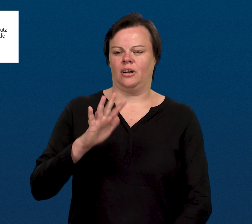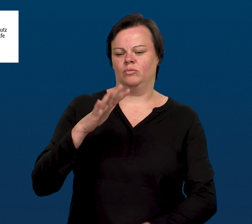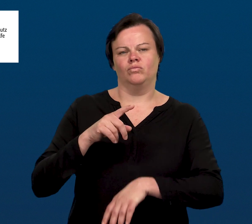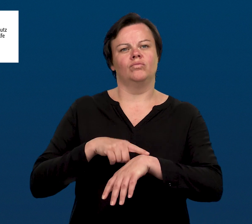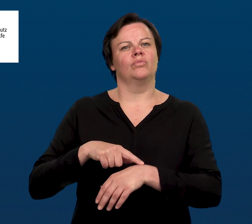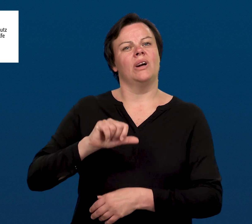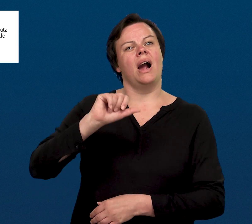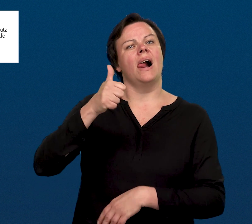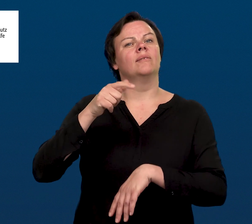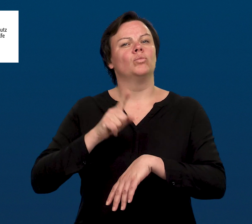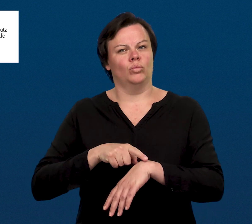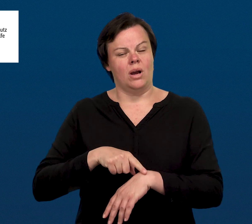Gegen 11:00 Uhr versendet